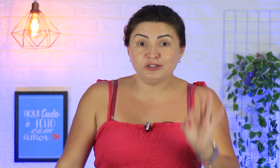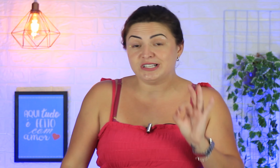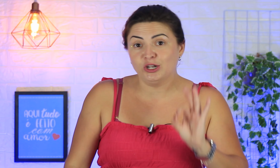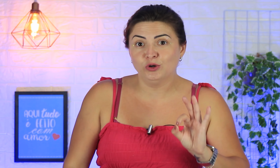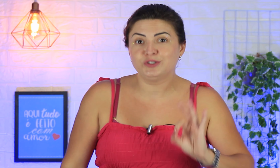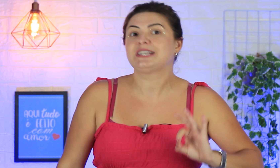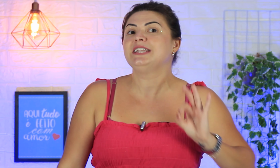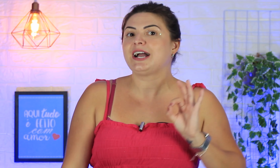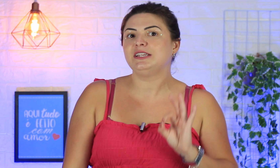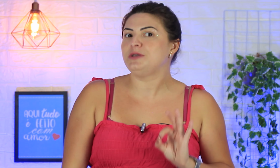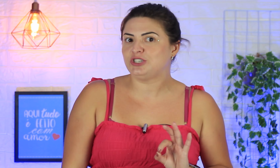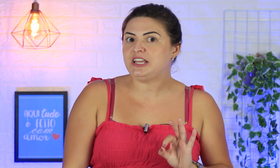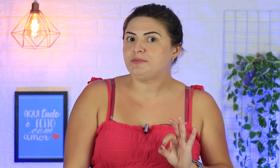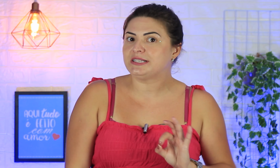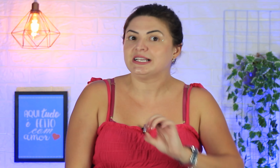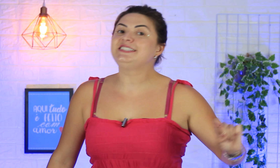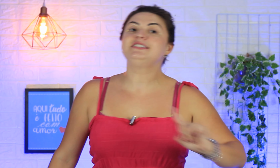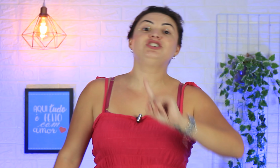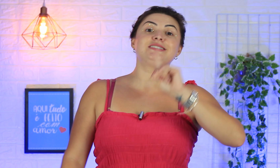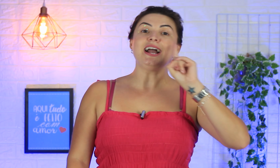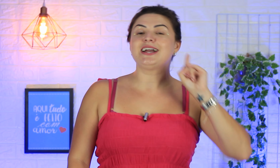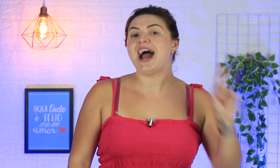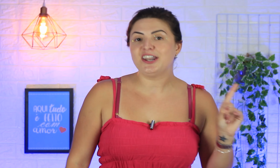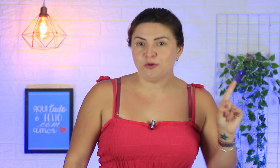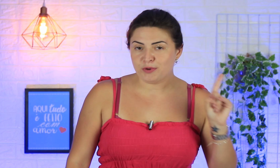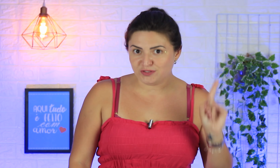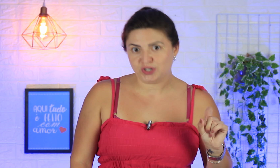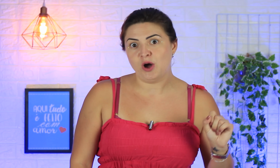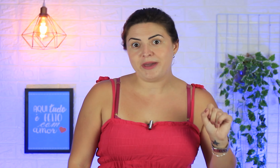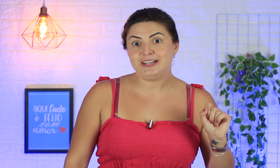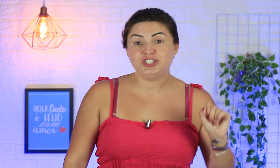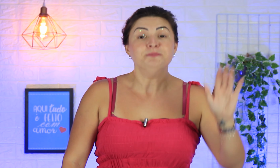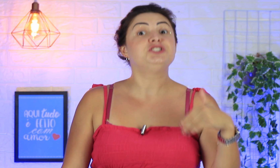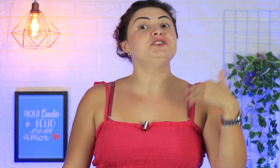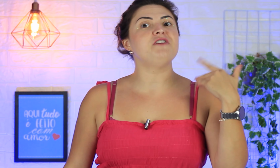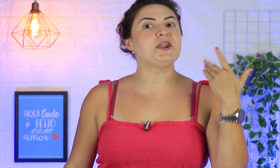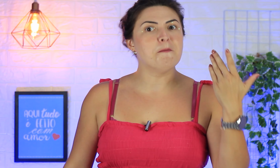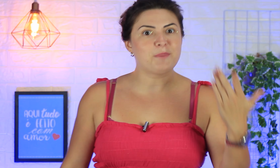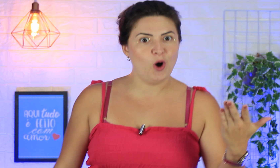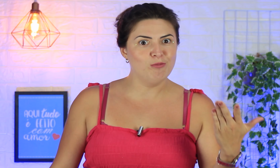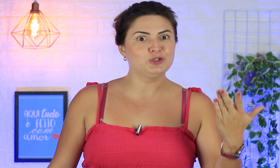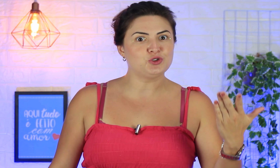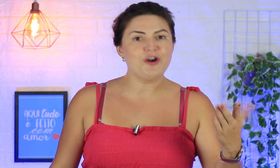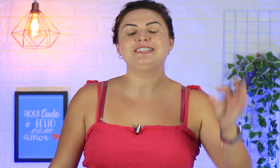muitos alunos aqui na academia de libras que se destacaram profissionalmente e tiveram promoções